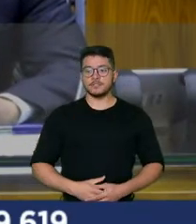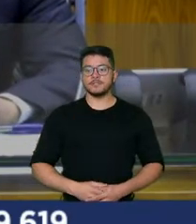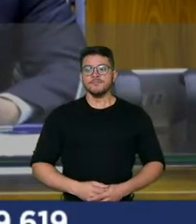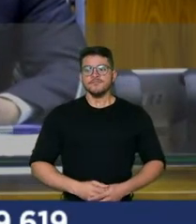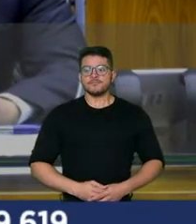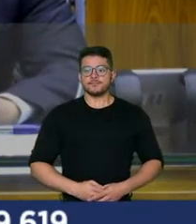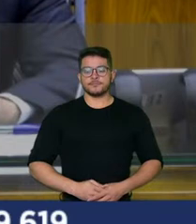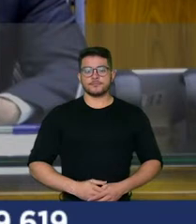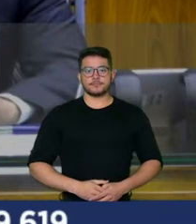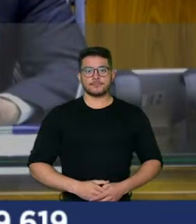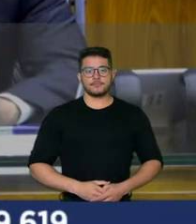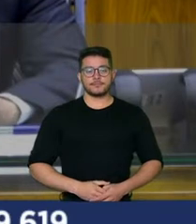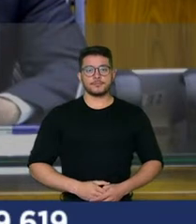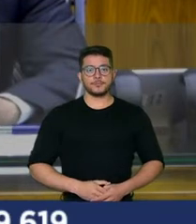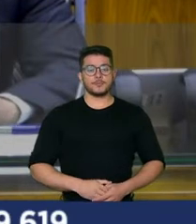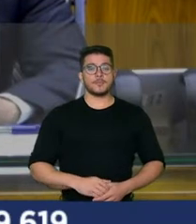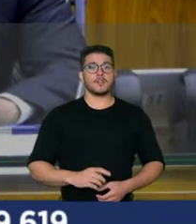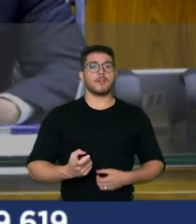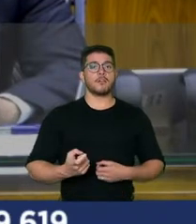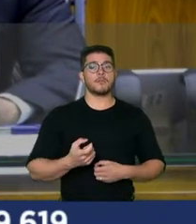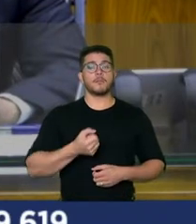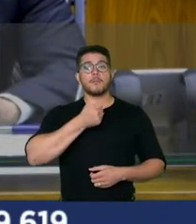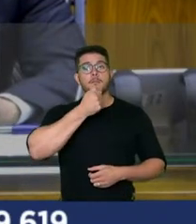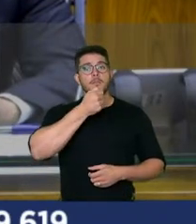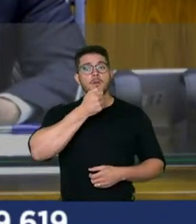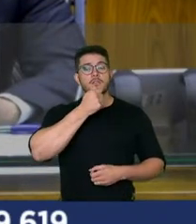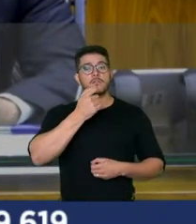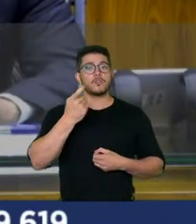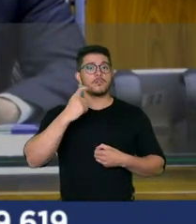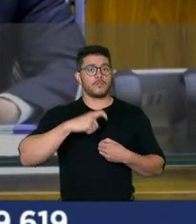PARA CONCLUIR. REABRE O MICROFONE, DEPUTADO CELSO. A GENTE NÃO OUVIU A ÚLTIMA